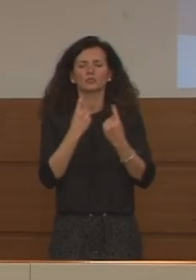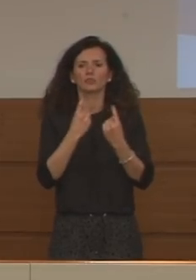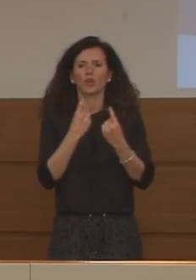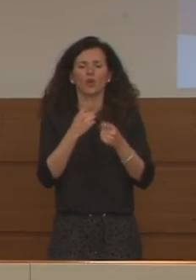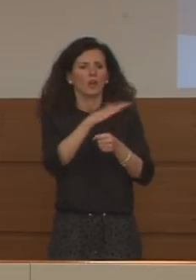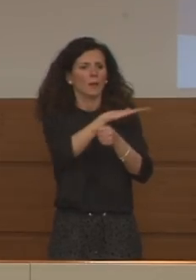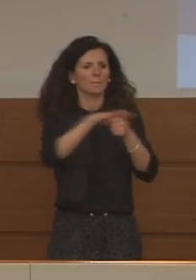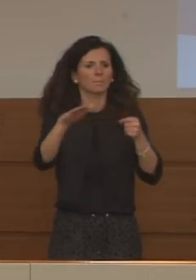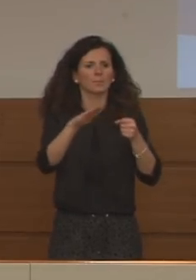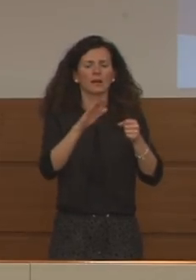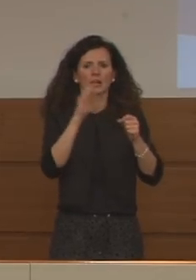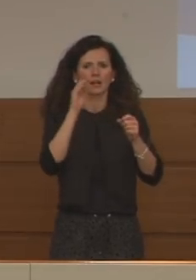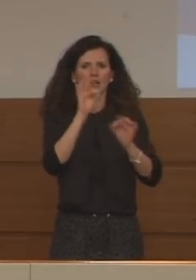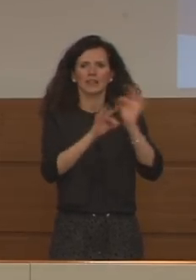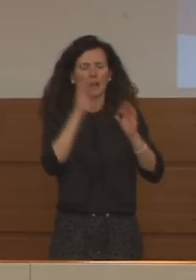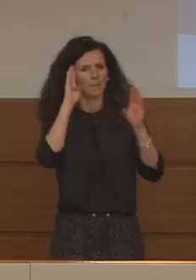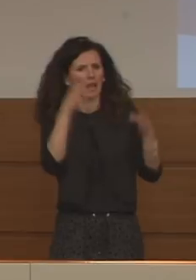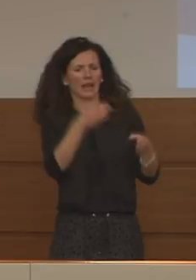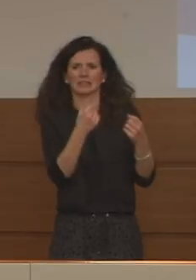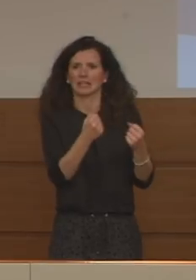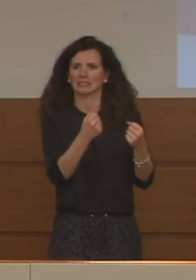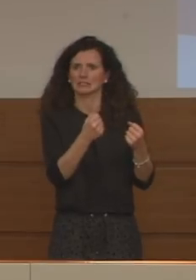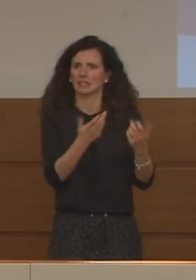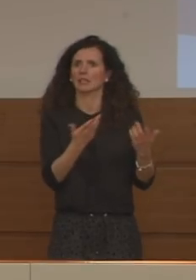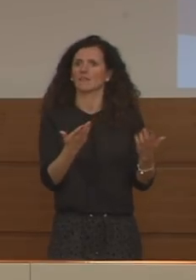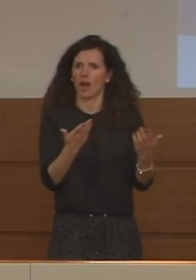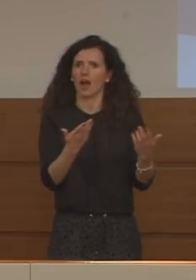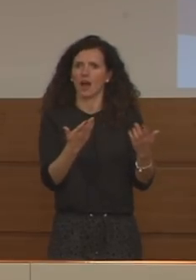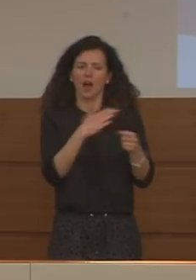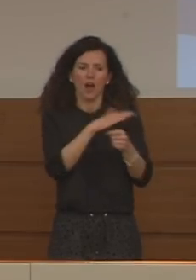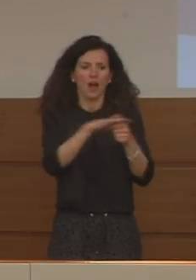capienza, hanno una possibilità, ma presuppongono che il numero sia